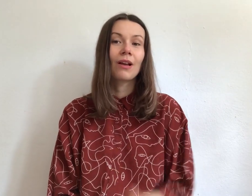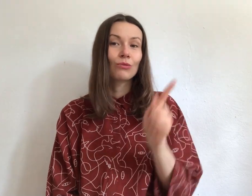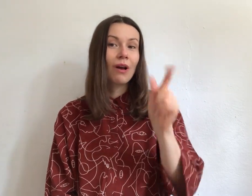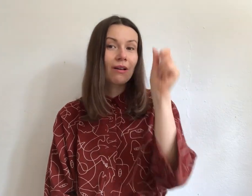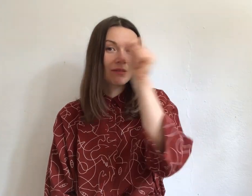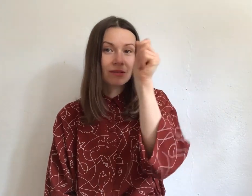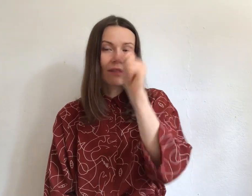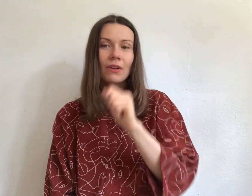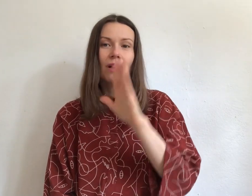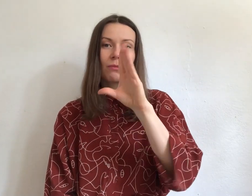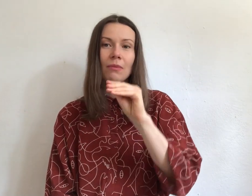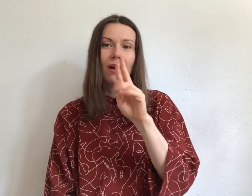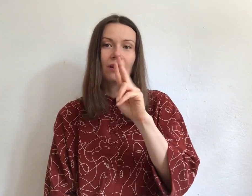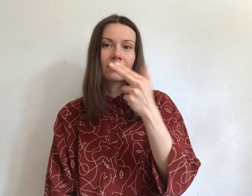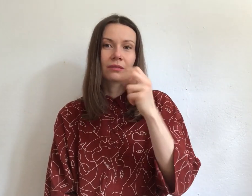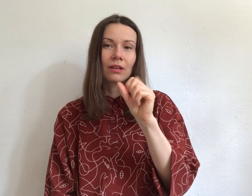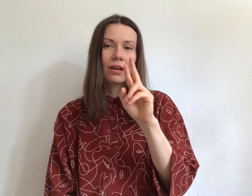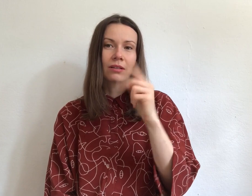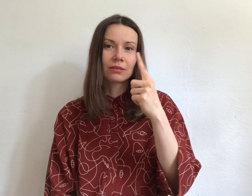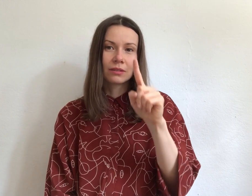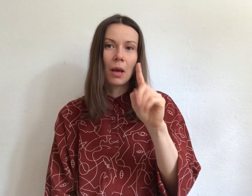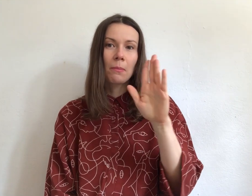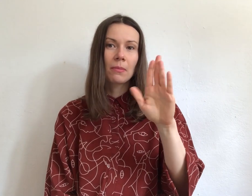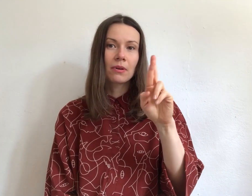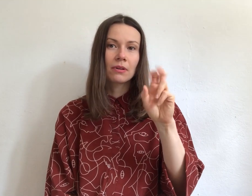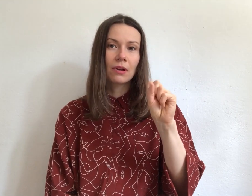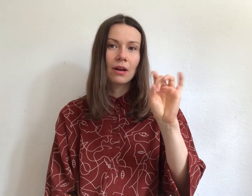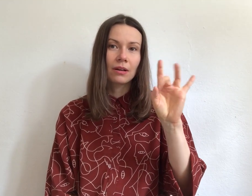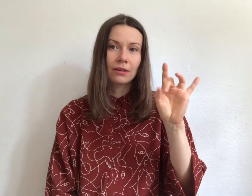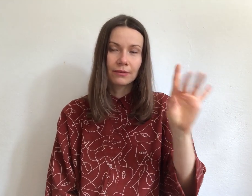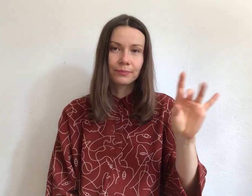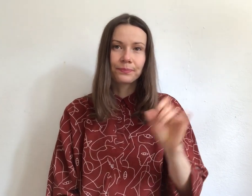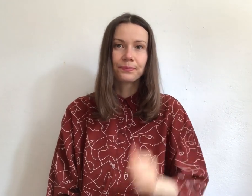Nazywał się Bernard Bragg.